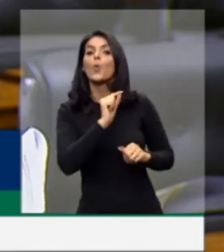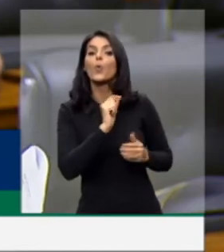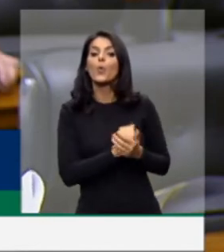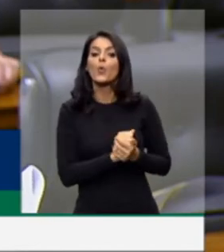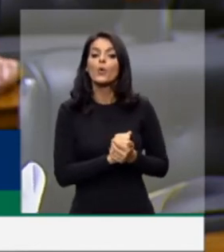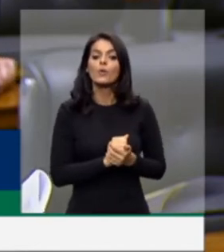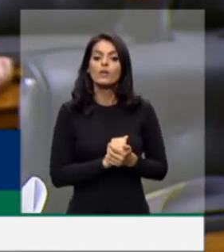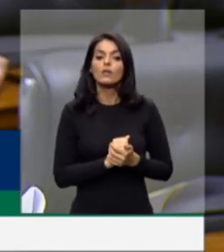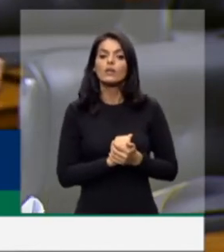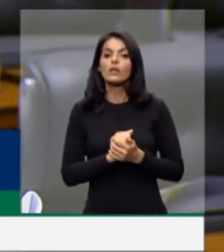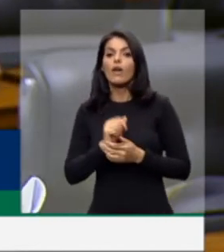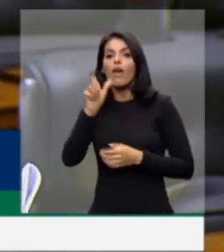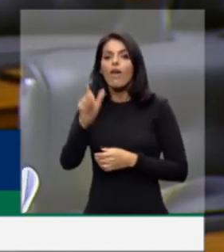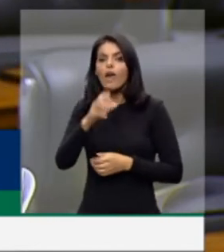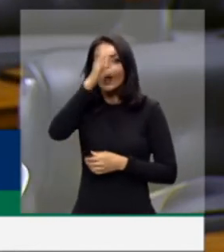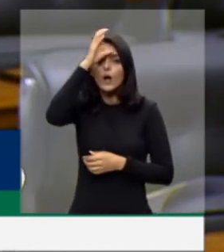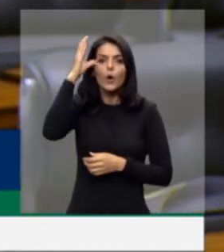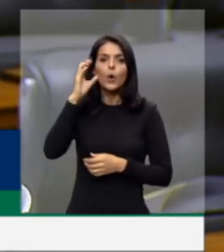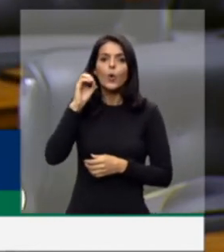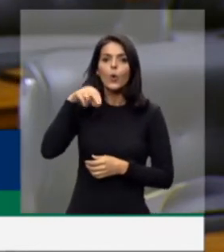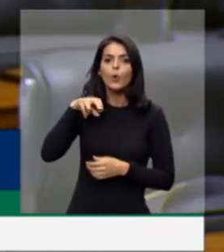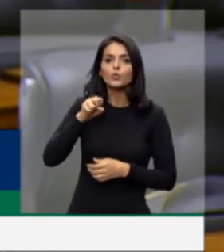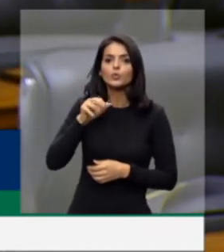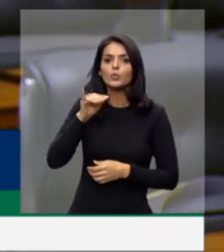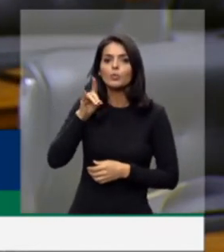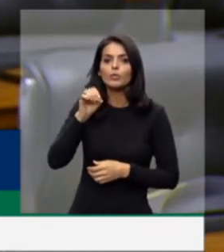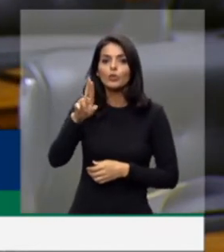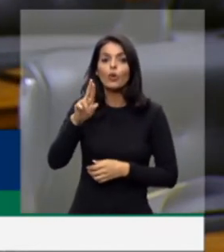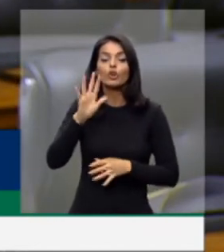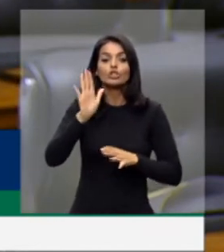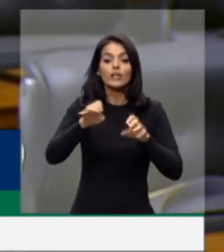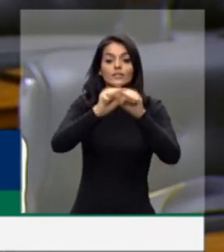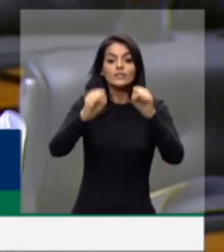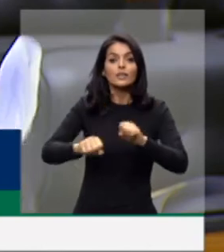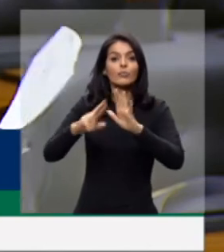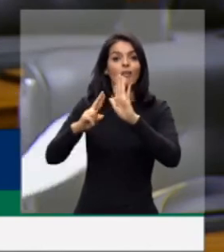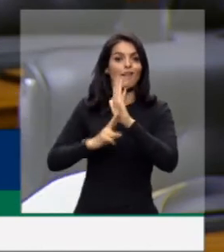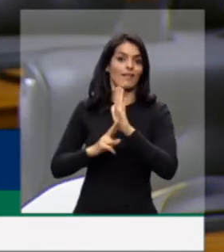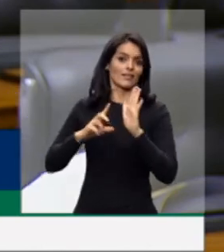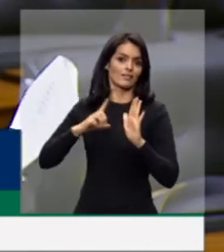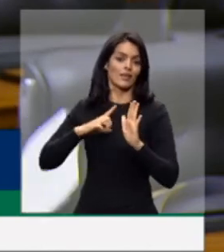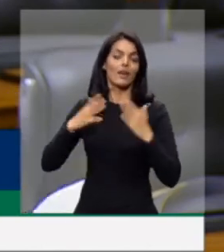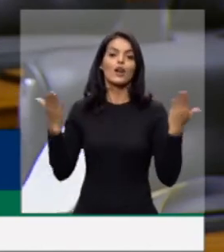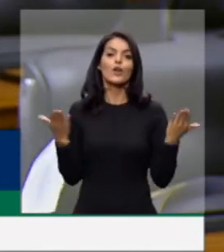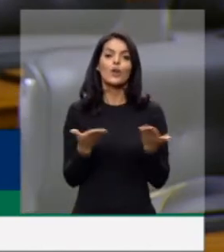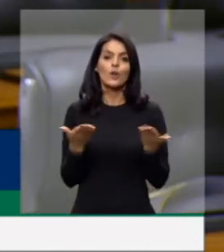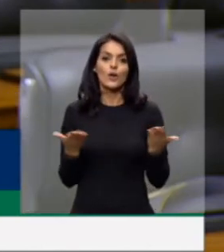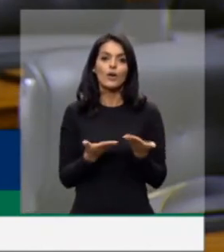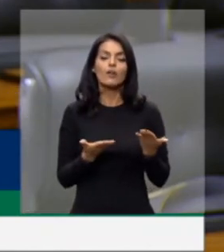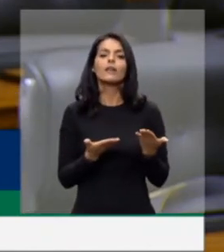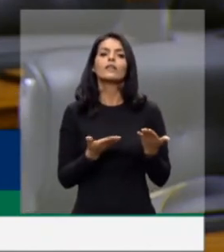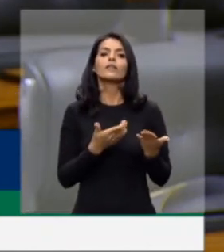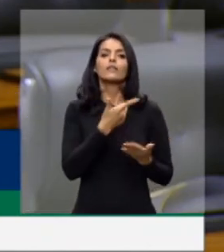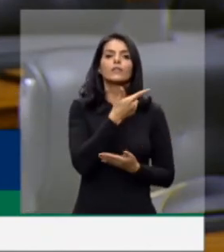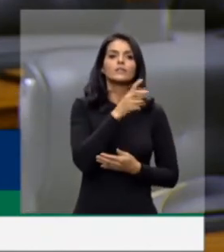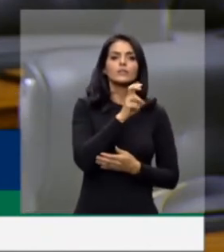ANOS DE ANGRA TRÊS, O QUE ACONTECE HOJE, ELE QUE INCIDE EXATAMENTE PARA O CHAMADO CONSUMIDOR DO SISTEMA